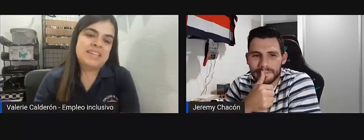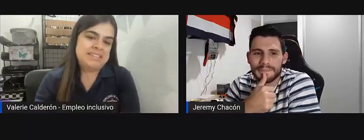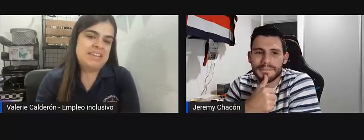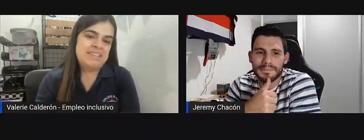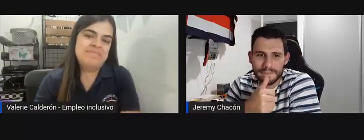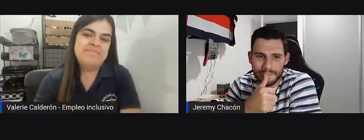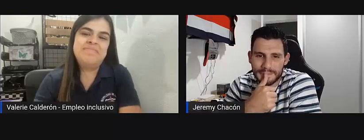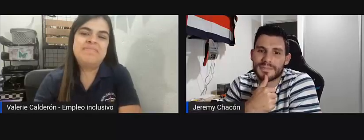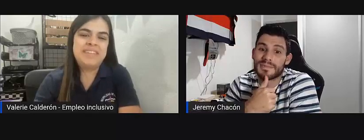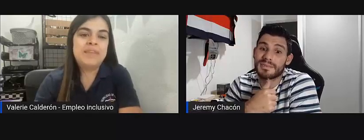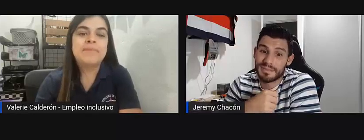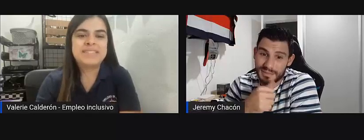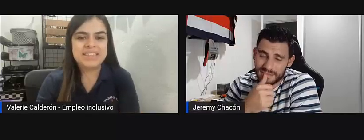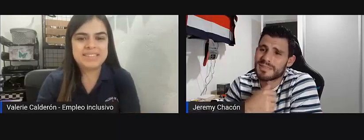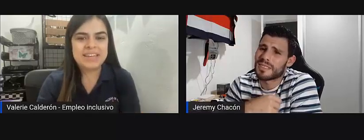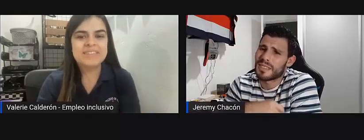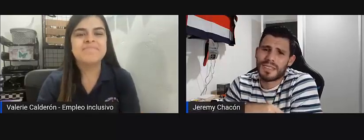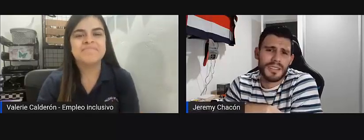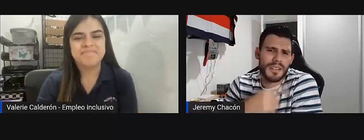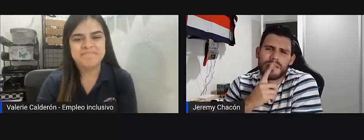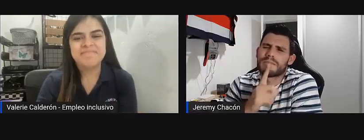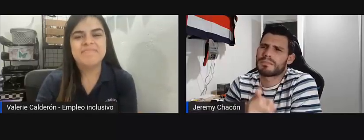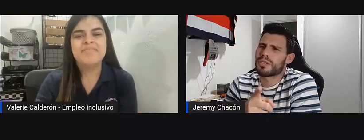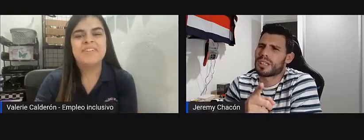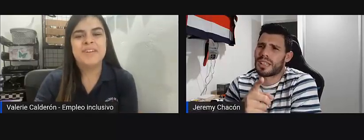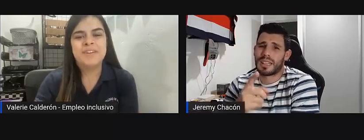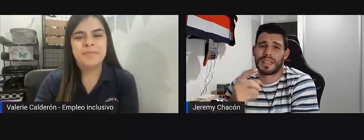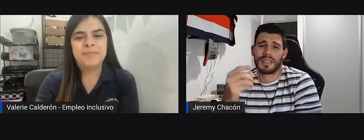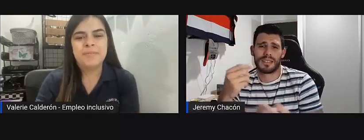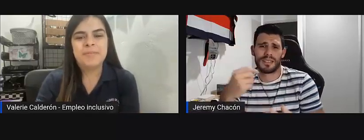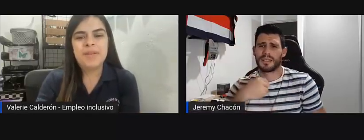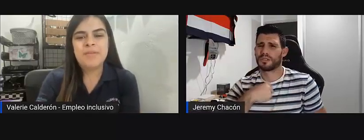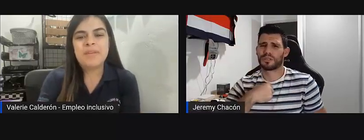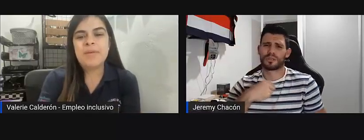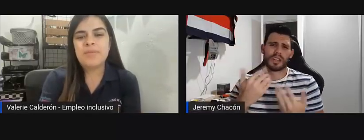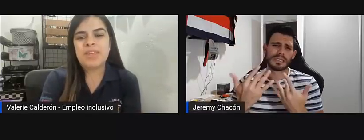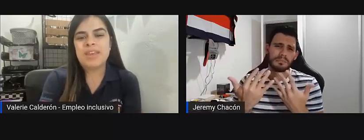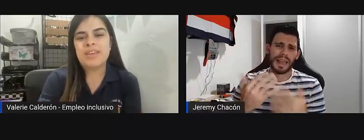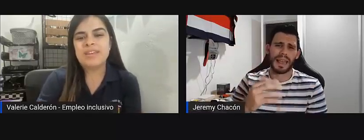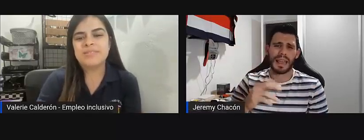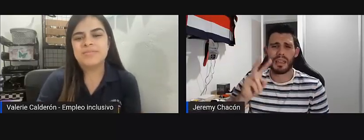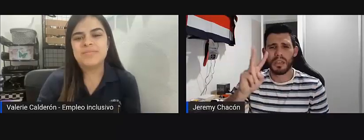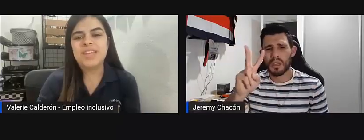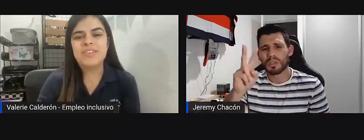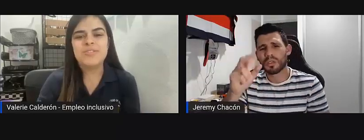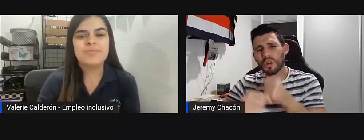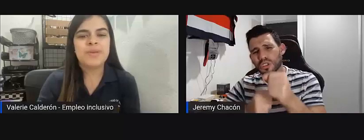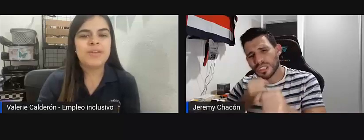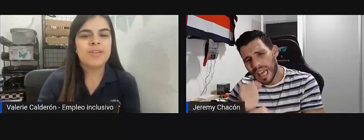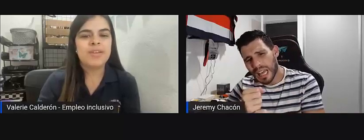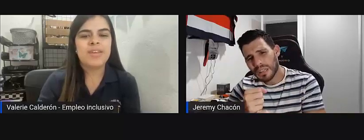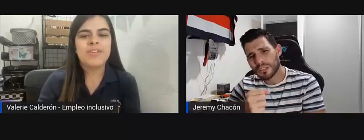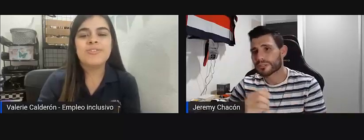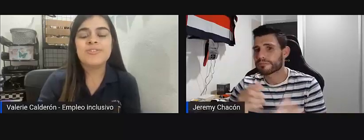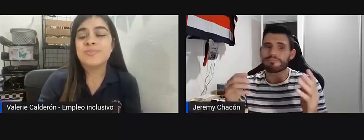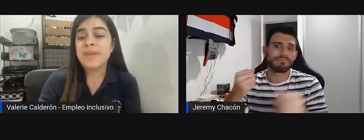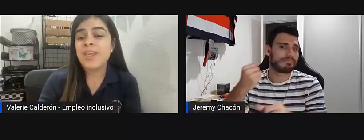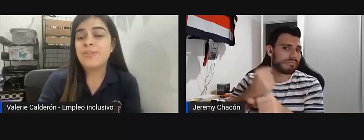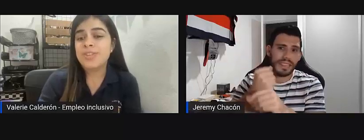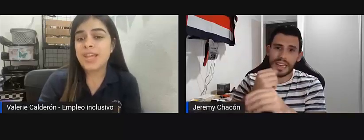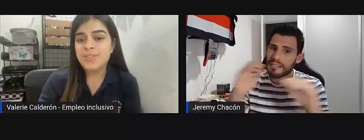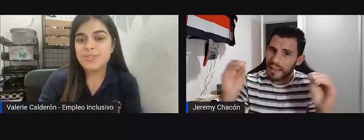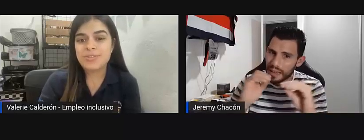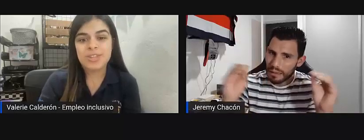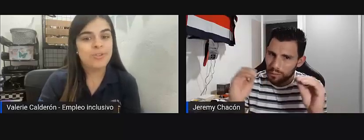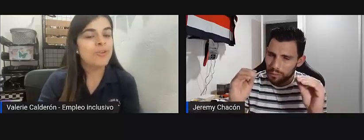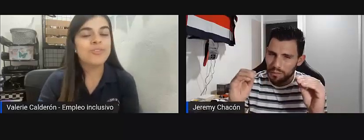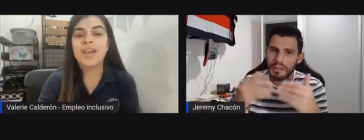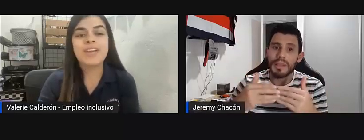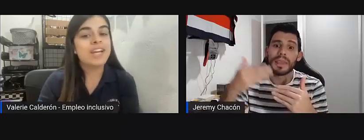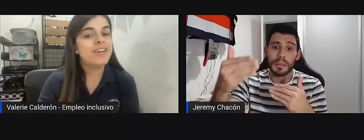paciencia tener paciencia verdad porque vi yo espero que yo esperé dos años y no encontraba